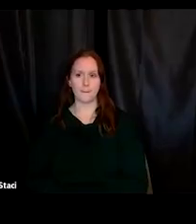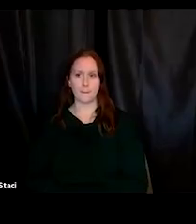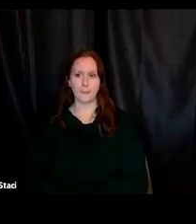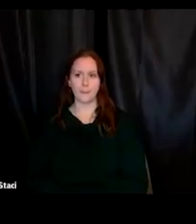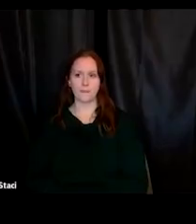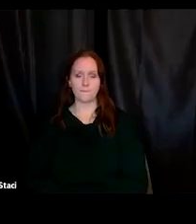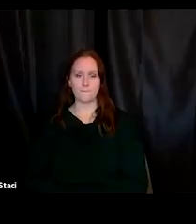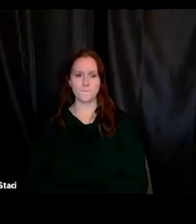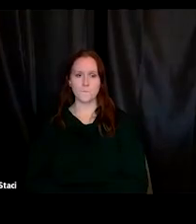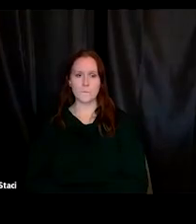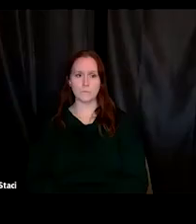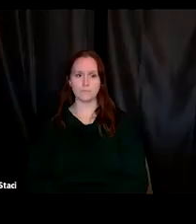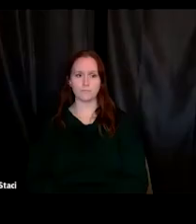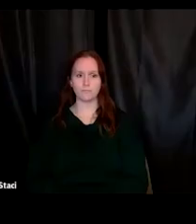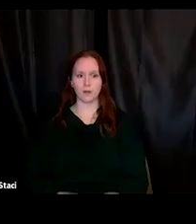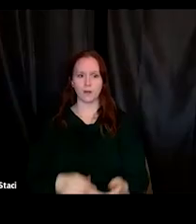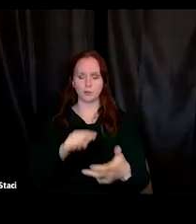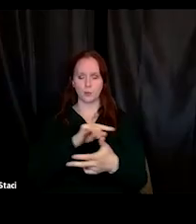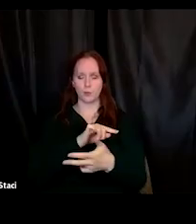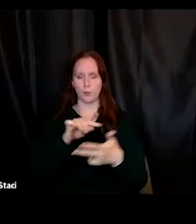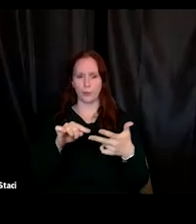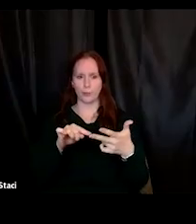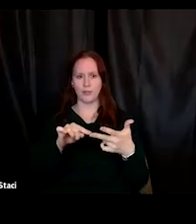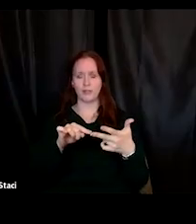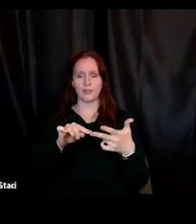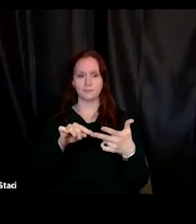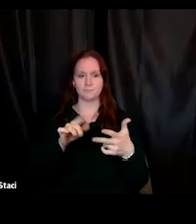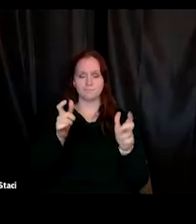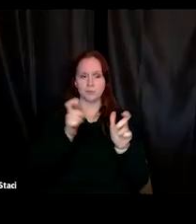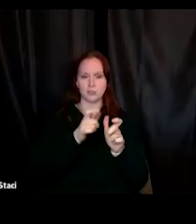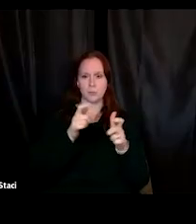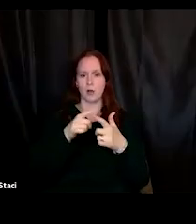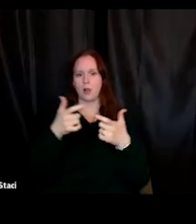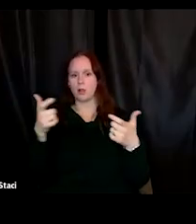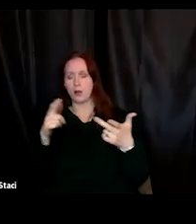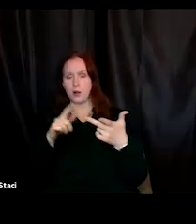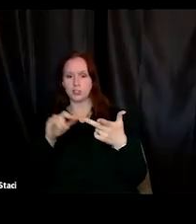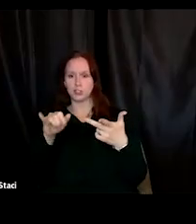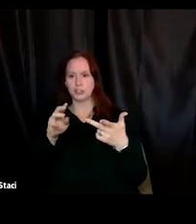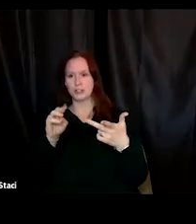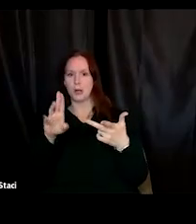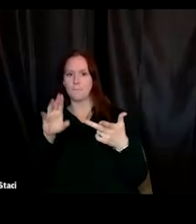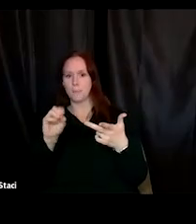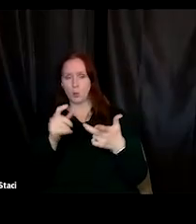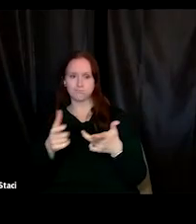¿qué debe hacer un nuevo trabajador de SOAR cuando su 1699 es rechazado?